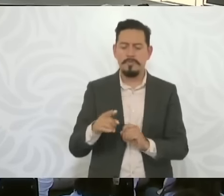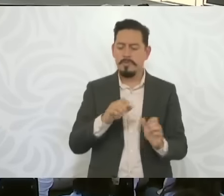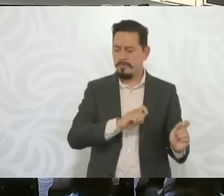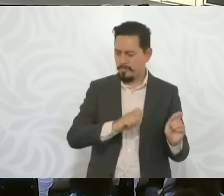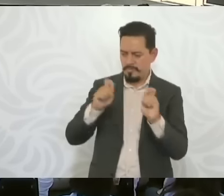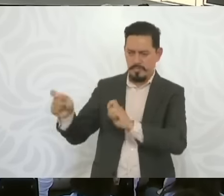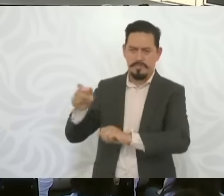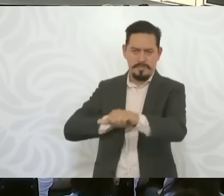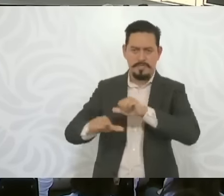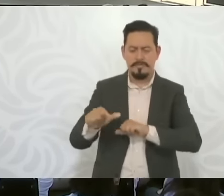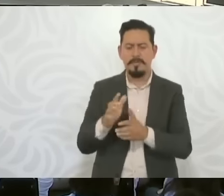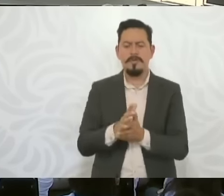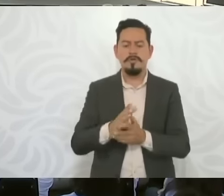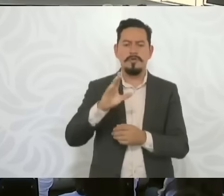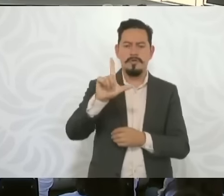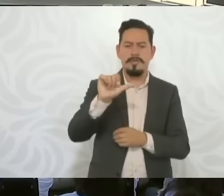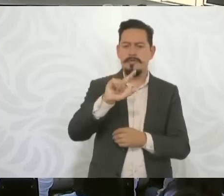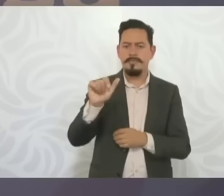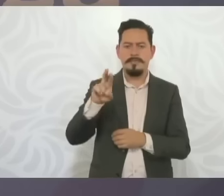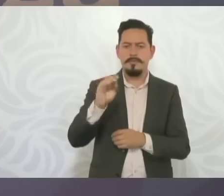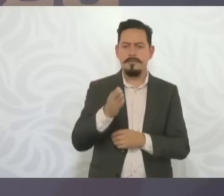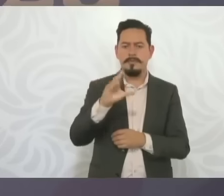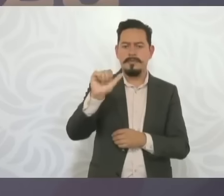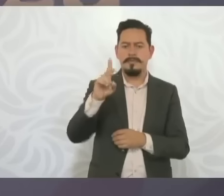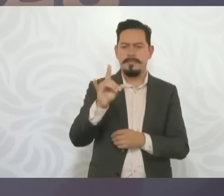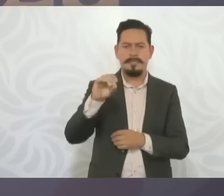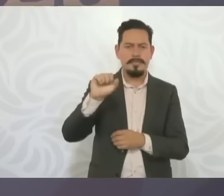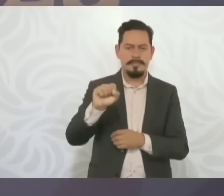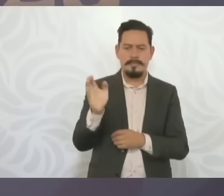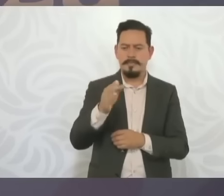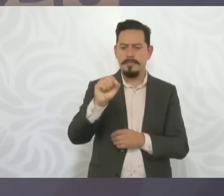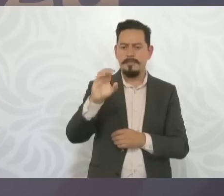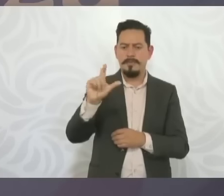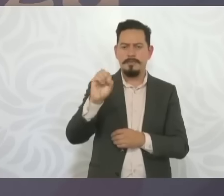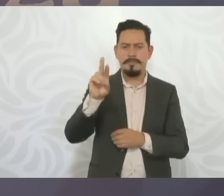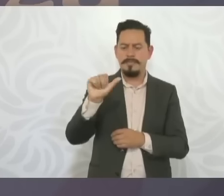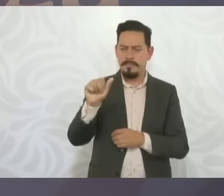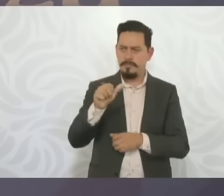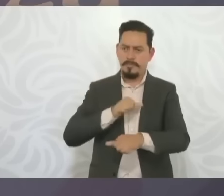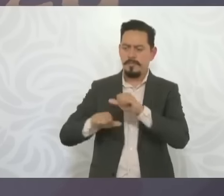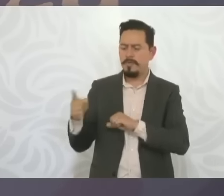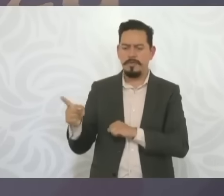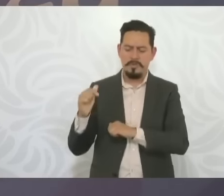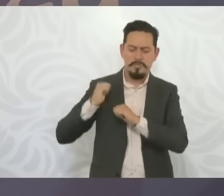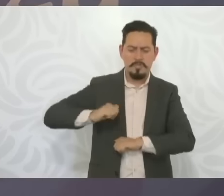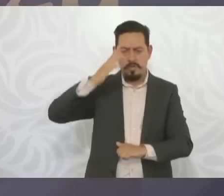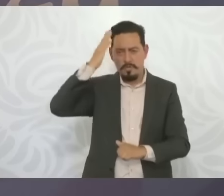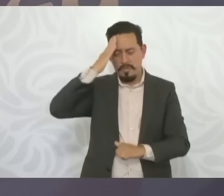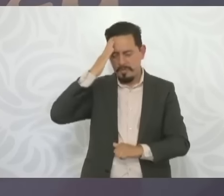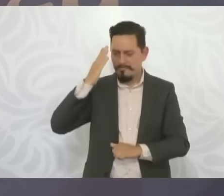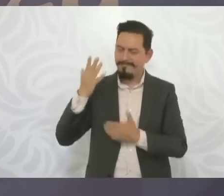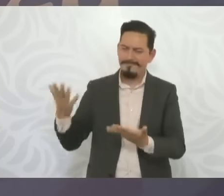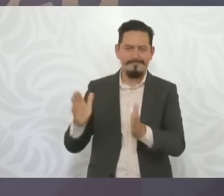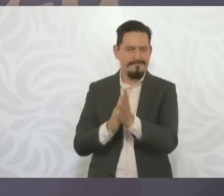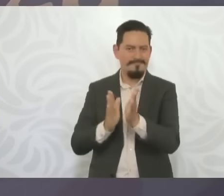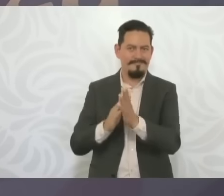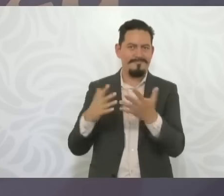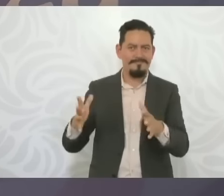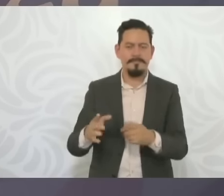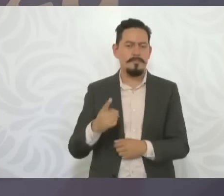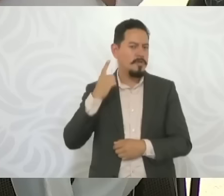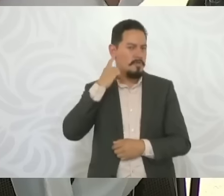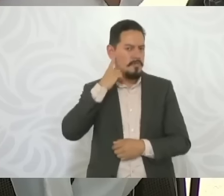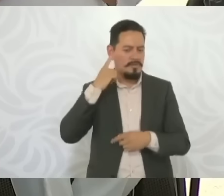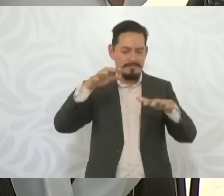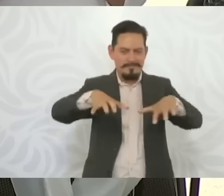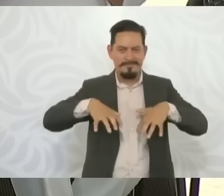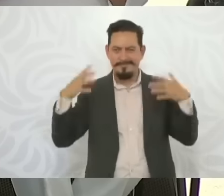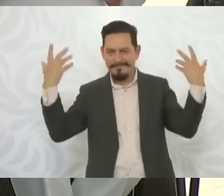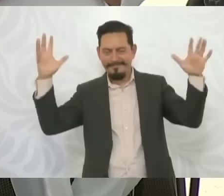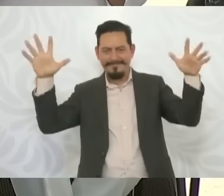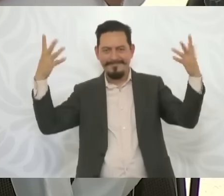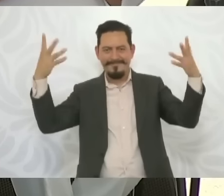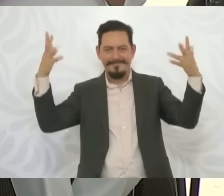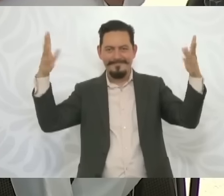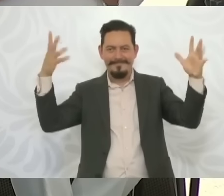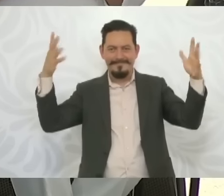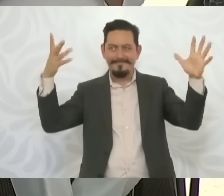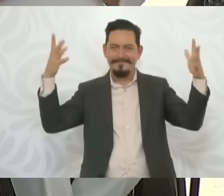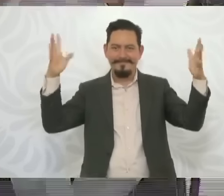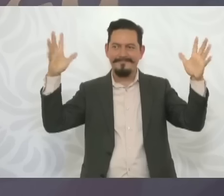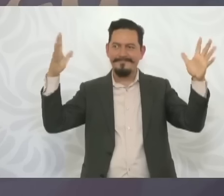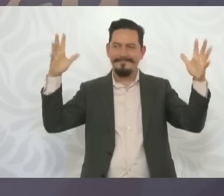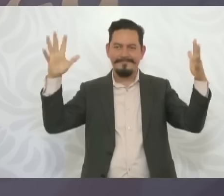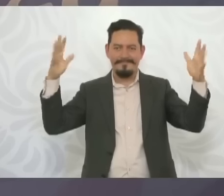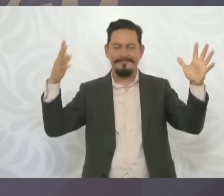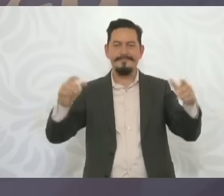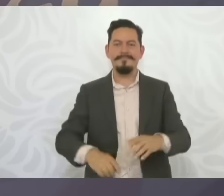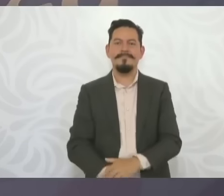Lózano en reconocimiento a su experiencia, trayectoria, liderazgo y profundo nacionalismo.